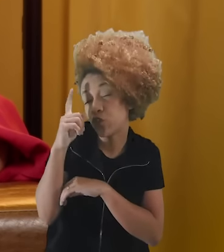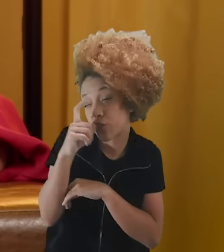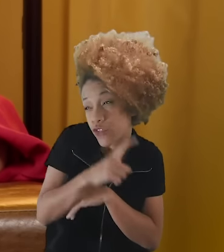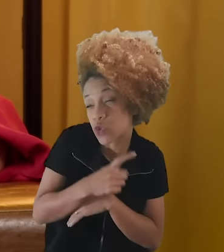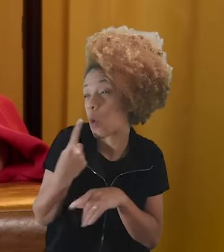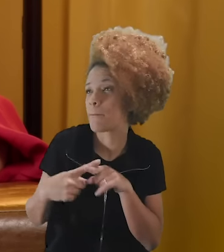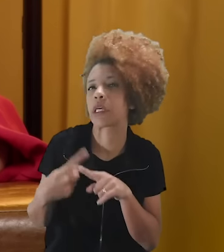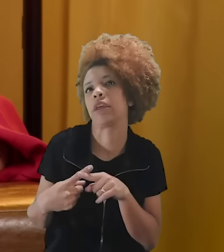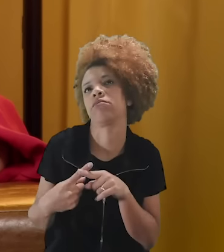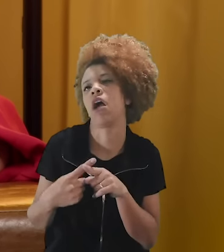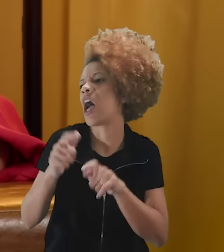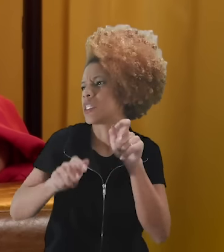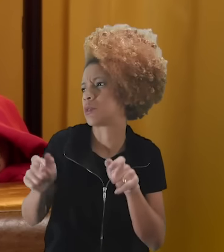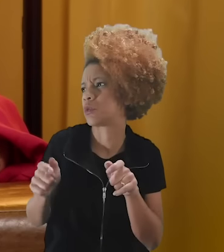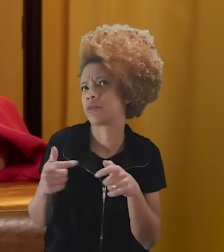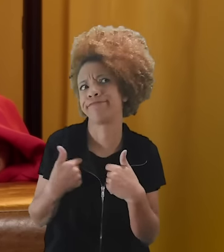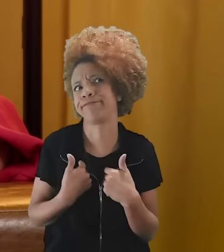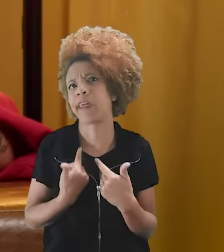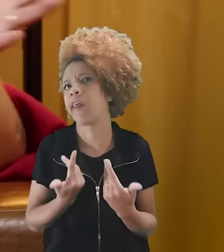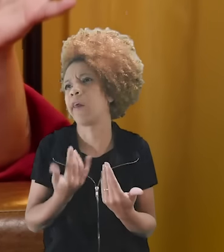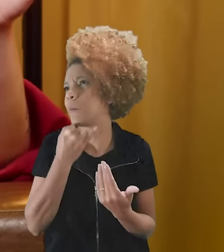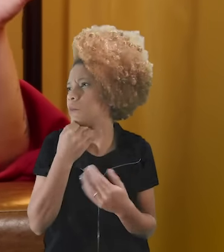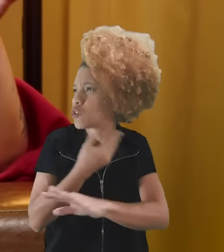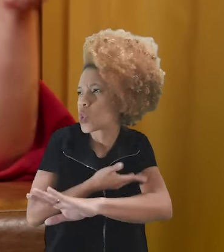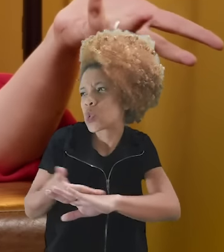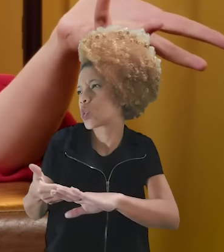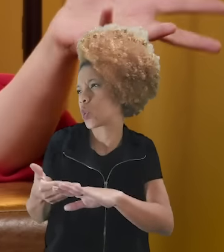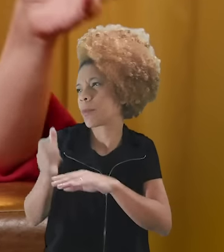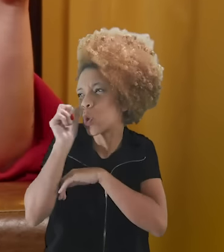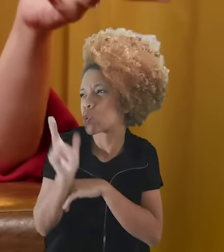para mim porque o pessoal tava acostumado é mais uma questão de de costume acredito de Cultura